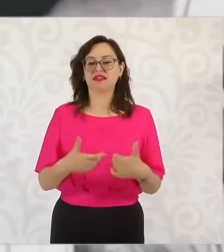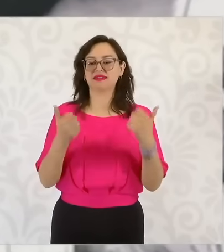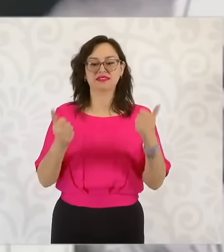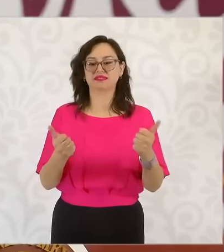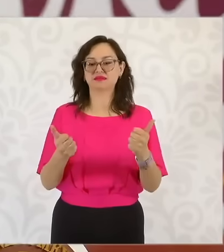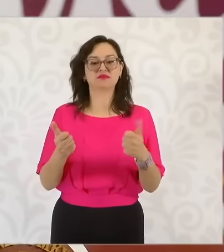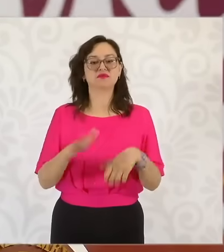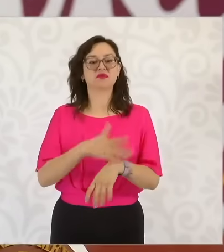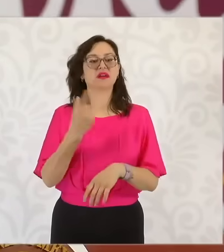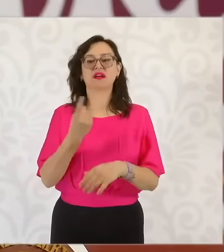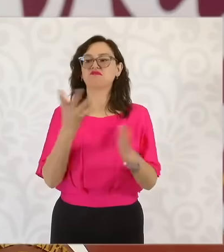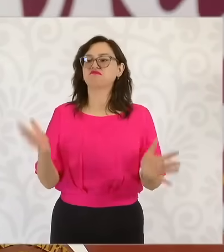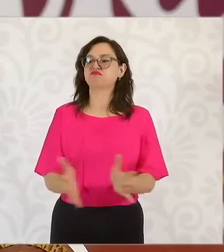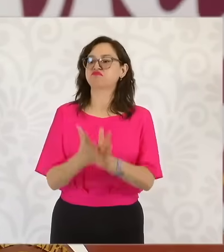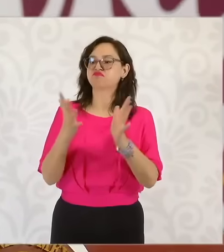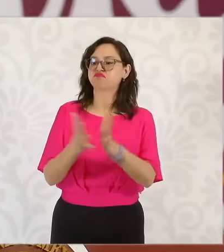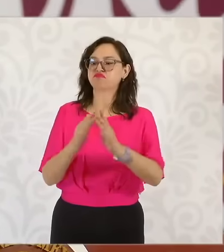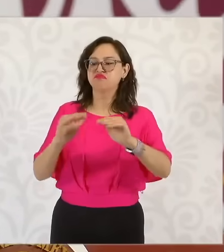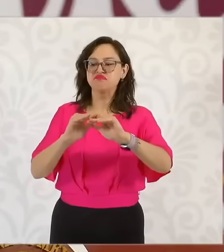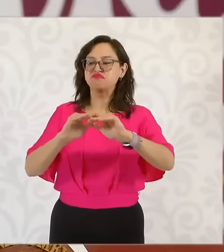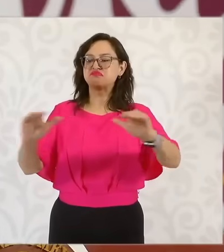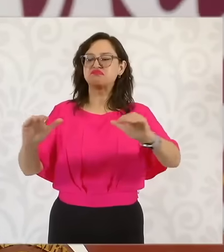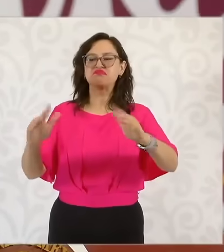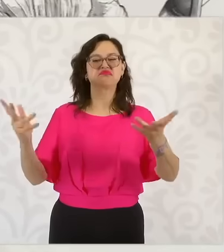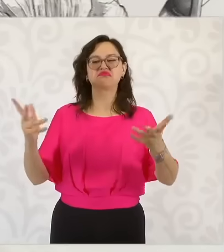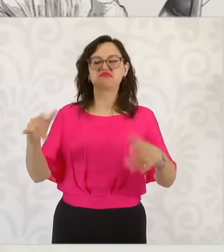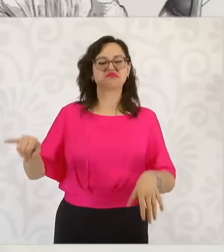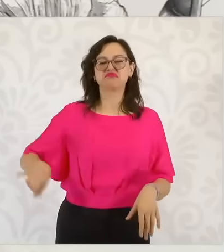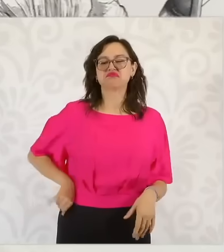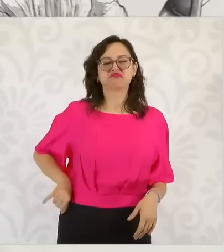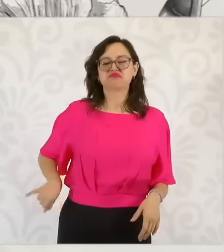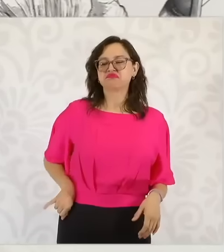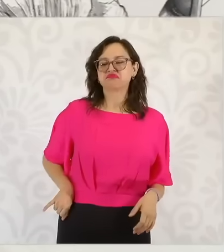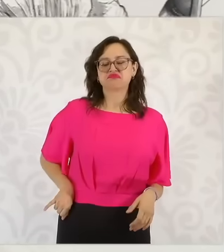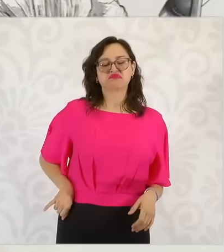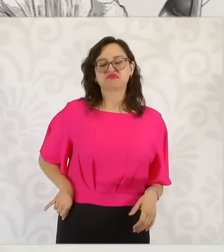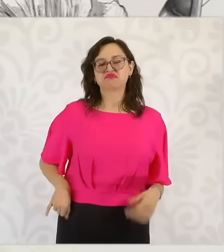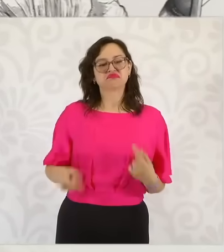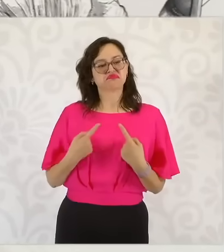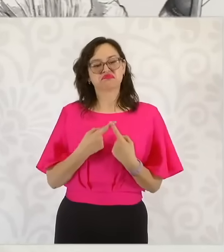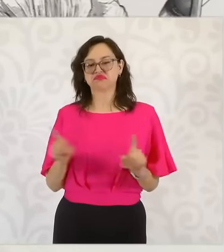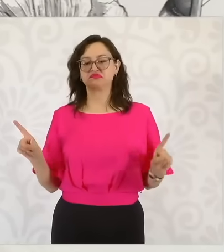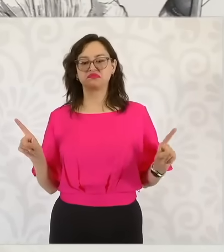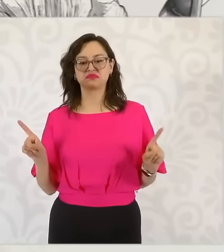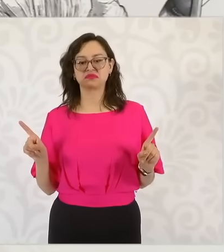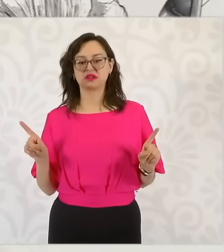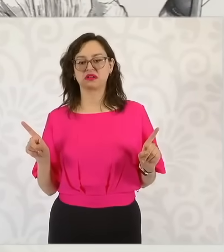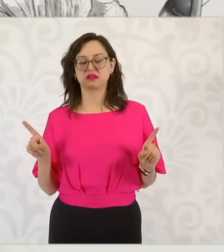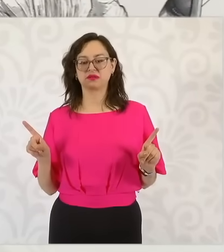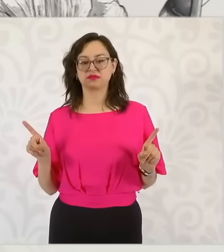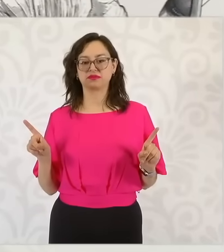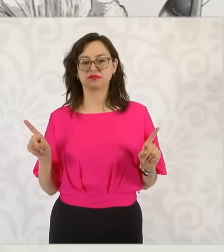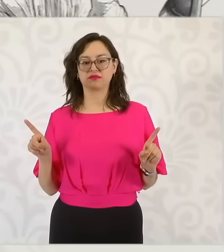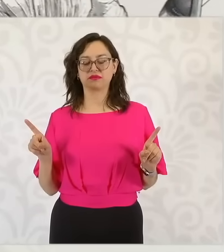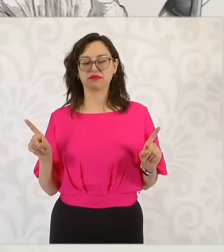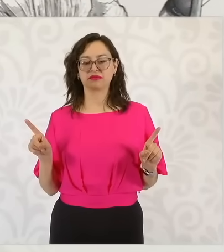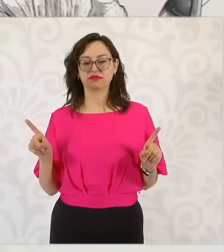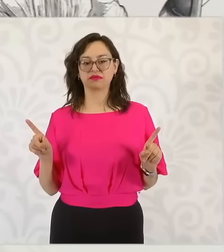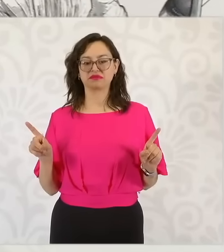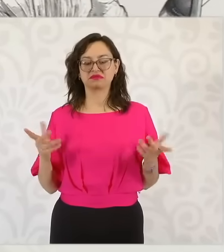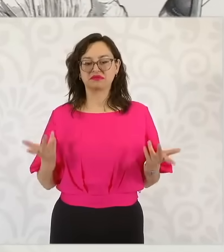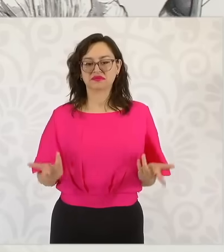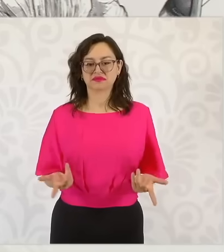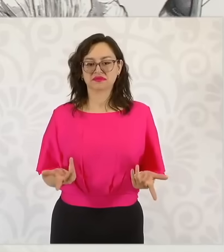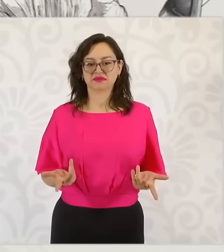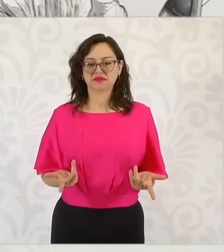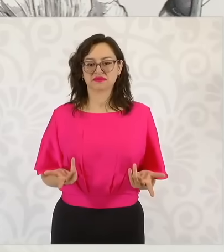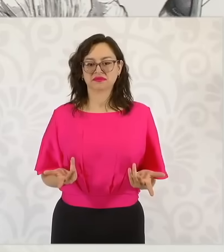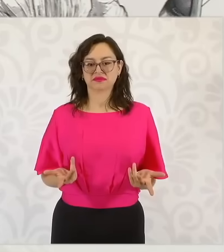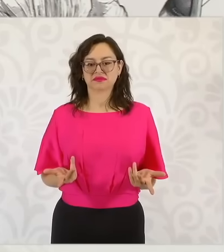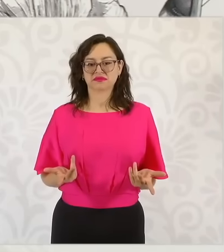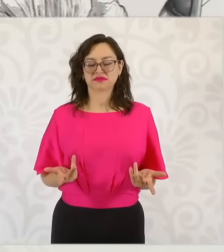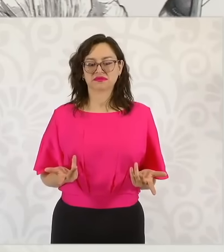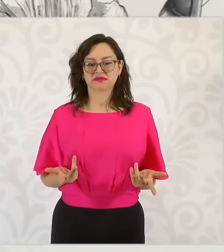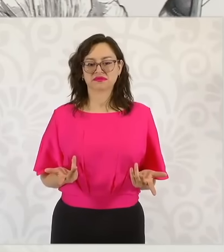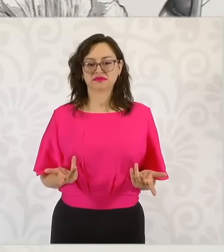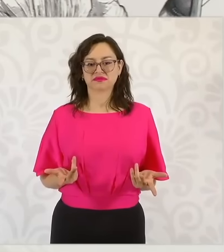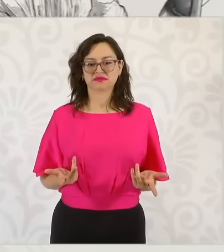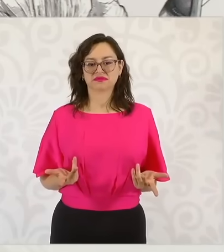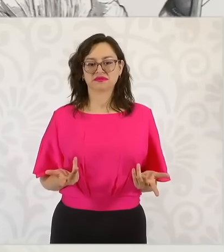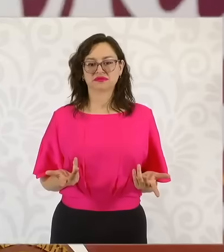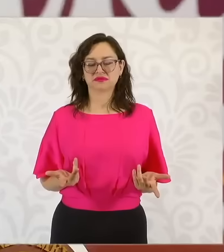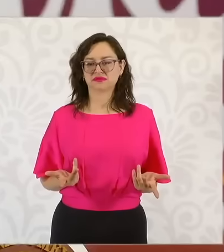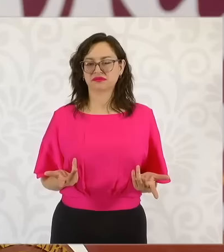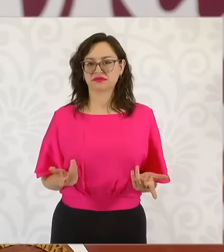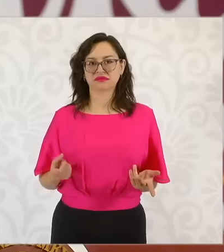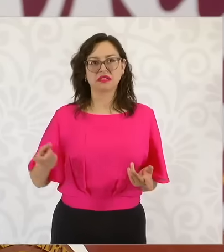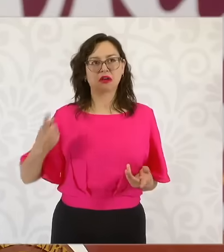a esos cambios el resto de la gente lo entendió nadie inventó nada todo era lacerante realidad